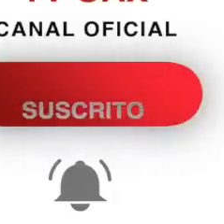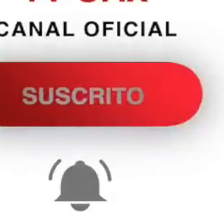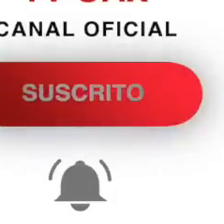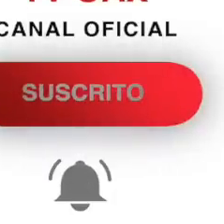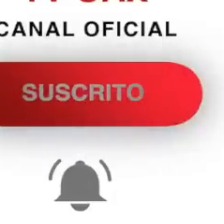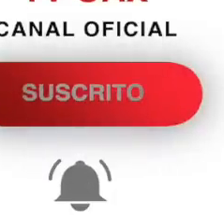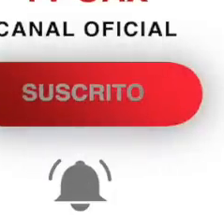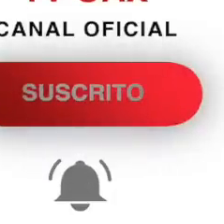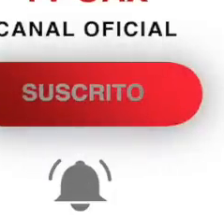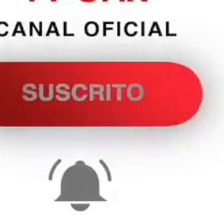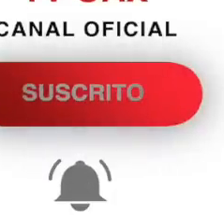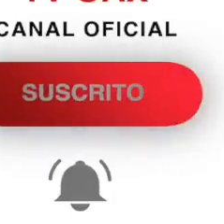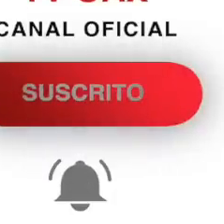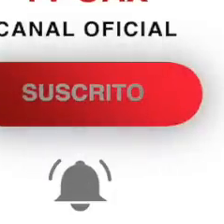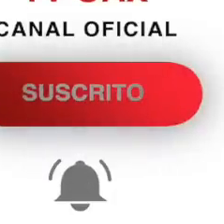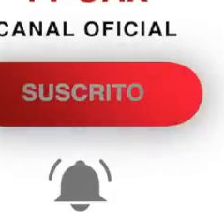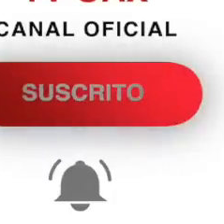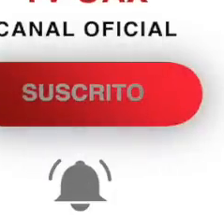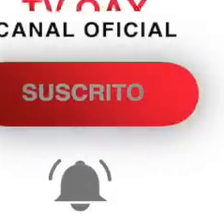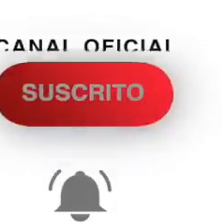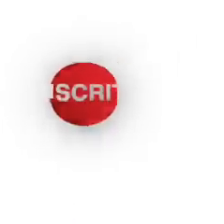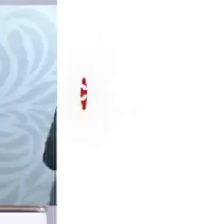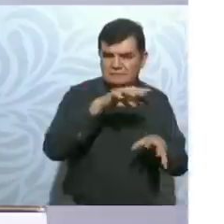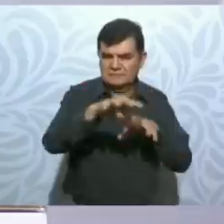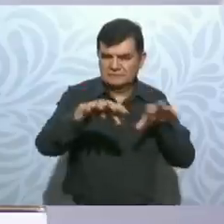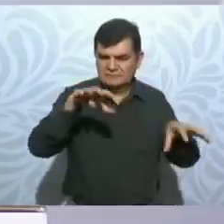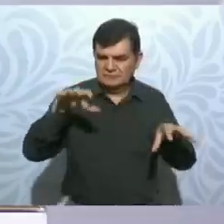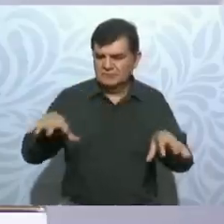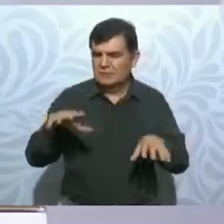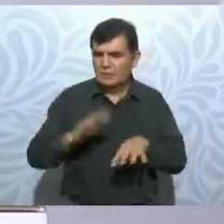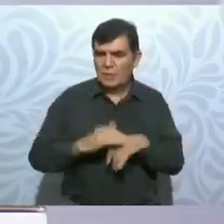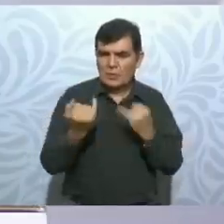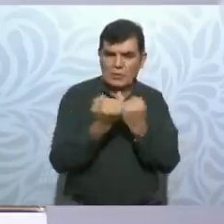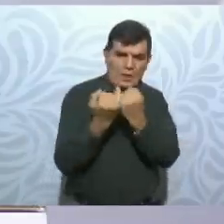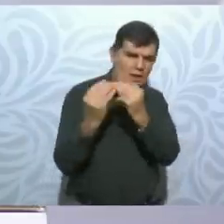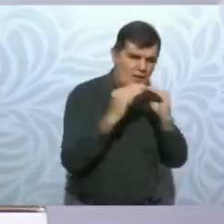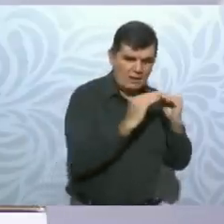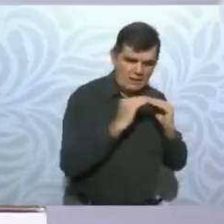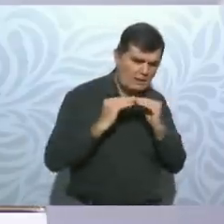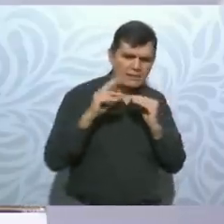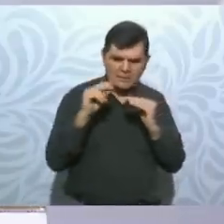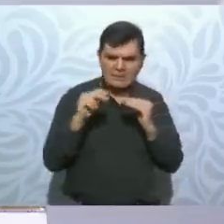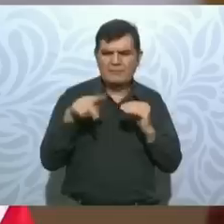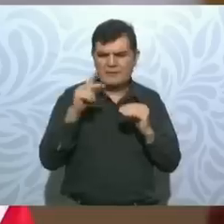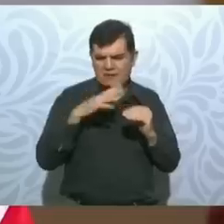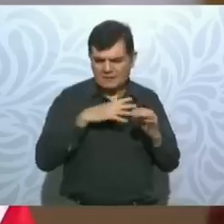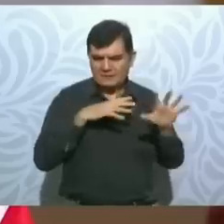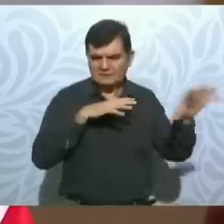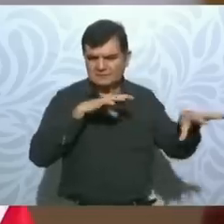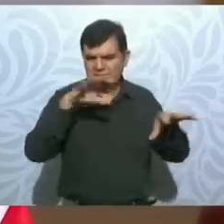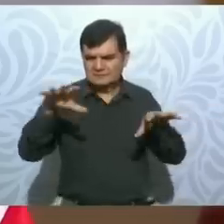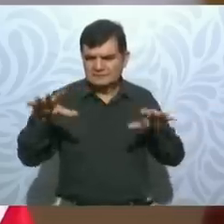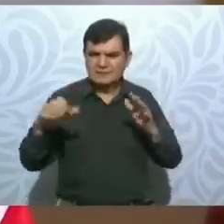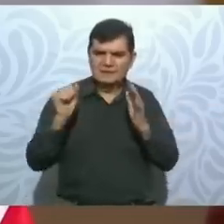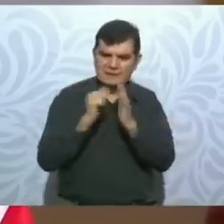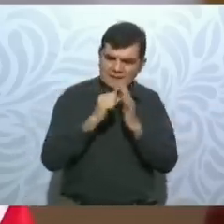para cada entidad porque no en todos los lugares es la misma pero parte de tocar casa por casa para